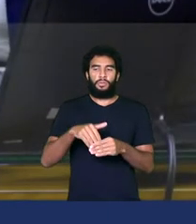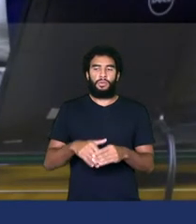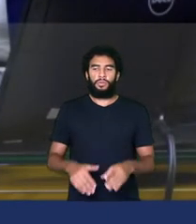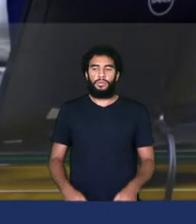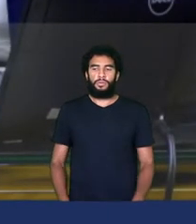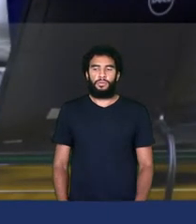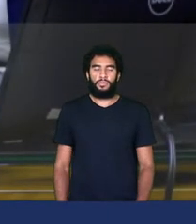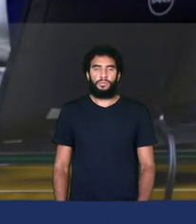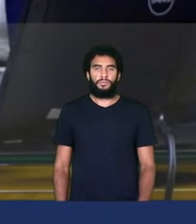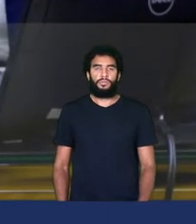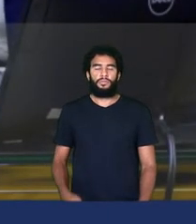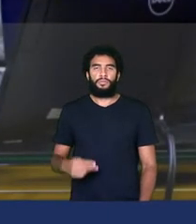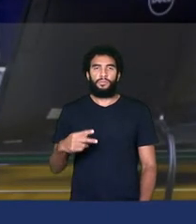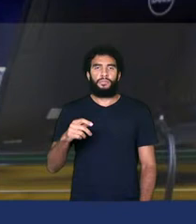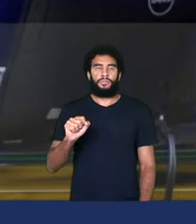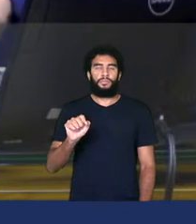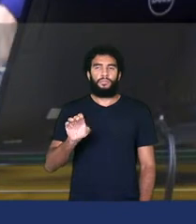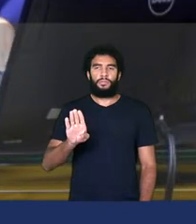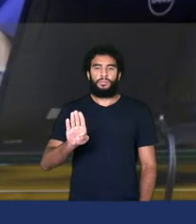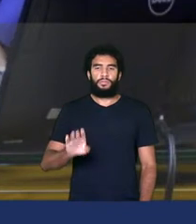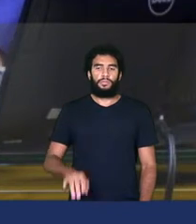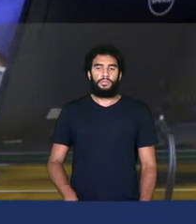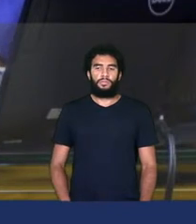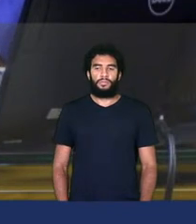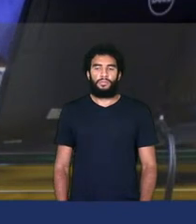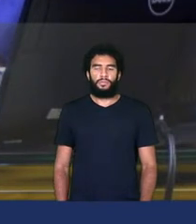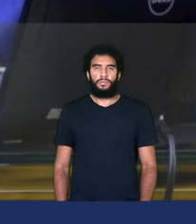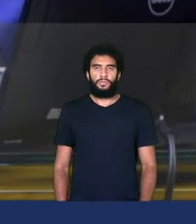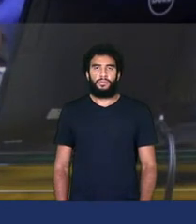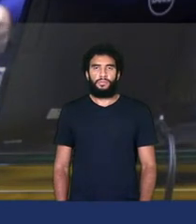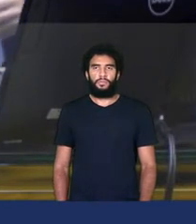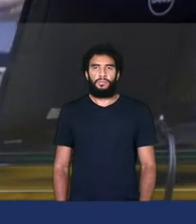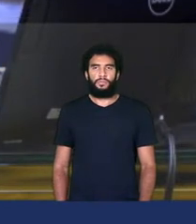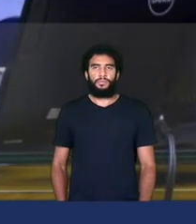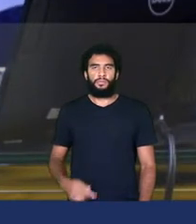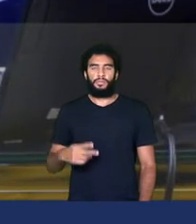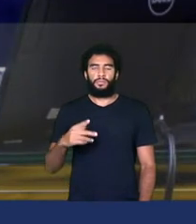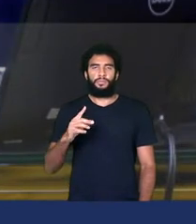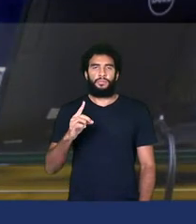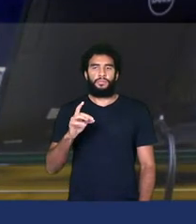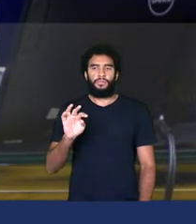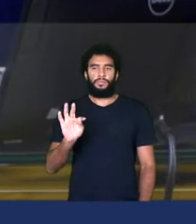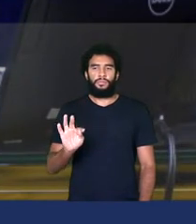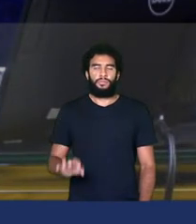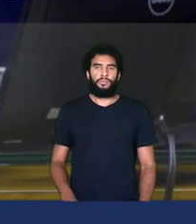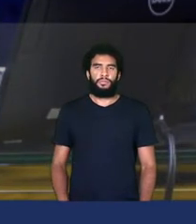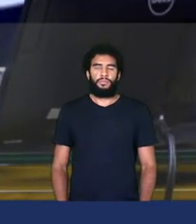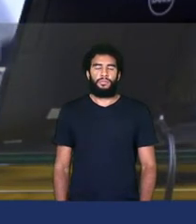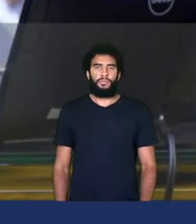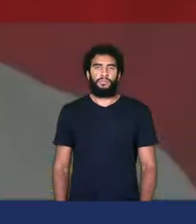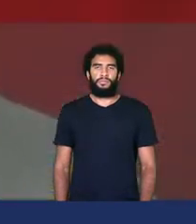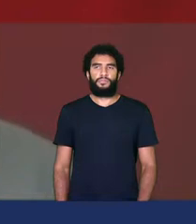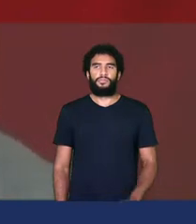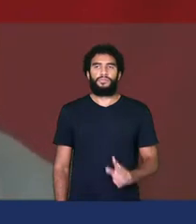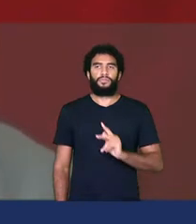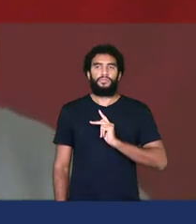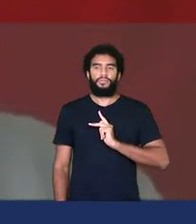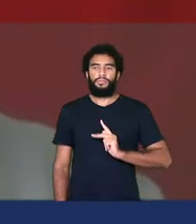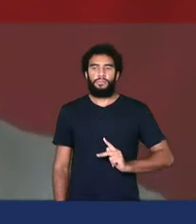LIBERA A BANCADA, -- PRESIDENTE. [PRESIDENTE]: MUITO OBRIGADO, DEPUTADO BOSCO. PSB? PDT? -- [DEPUTADO]: